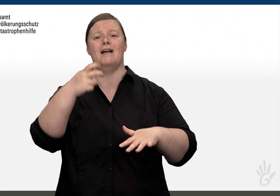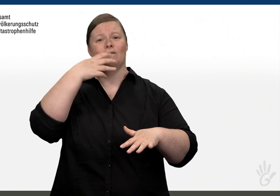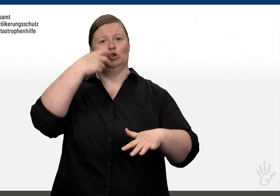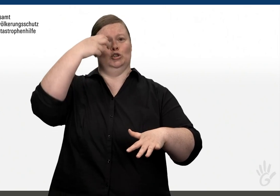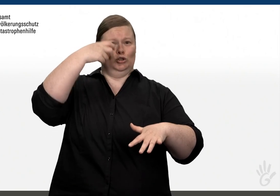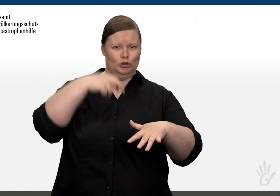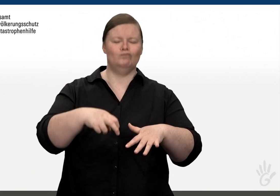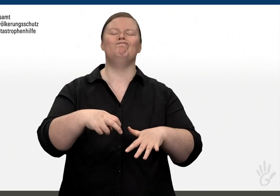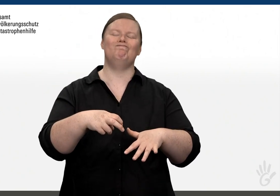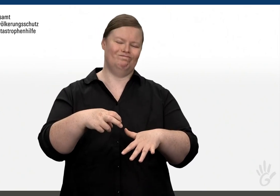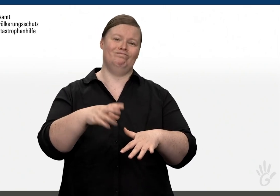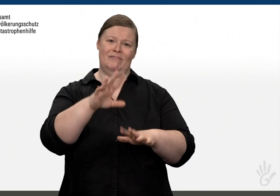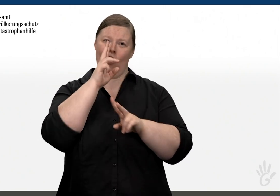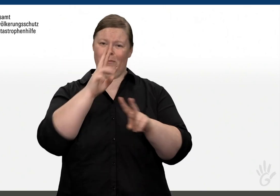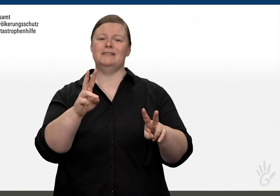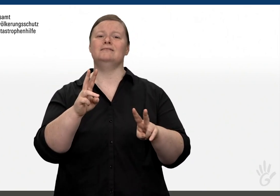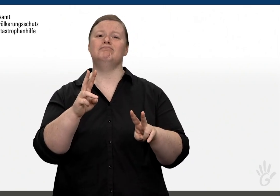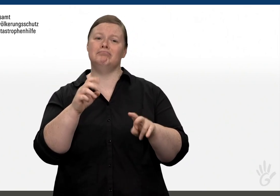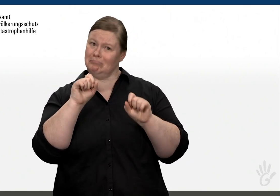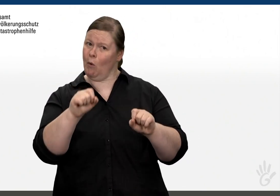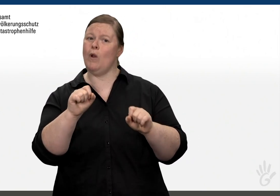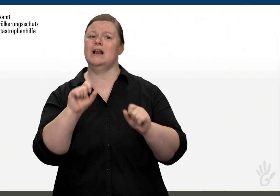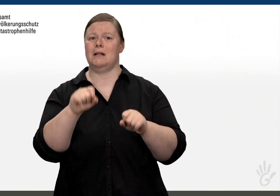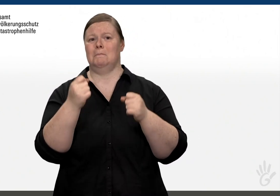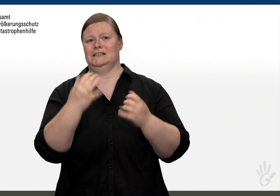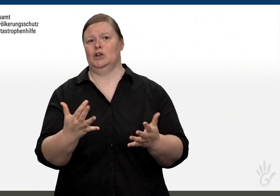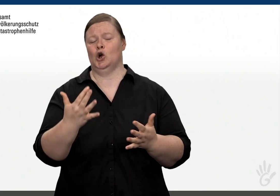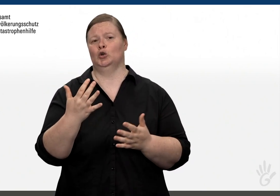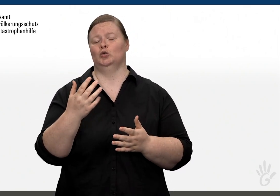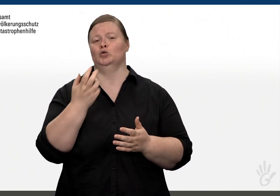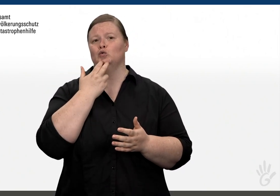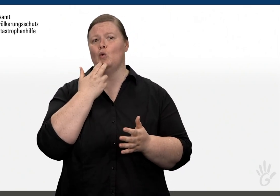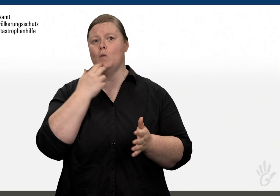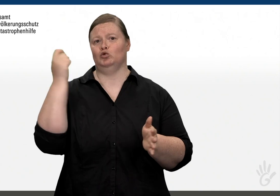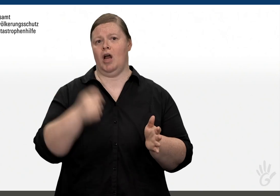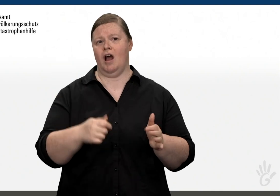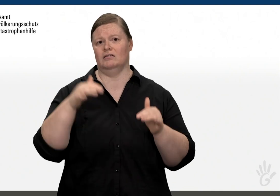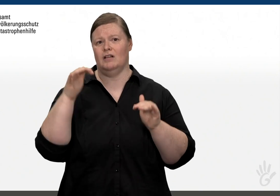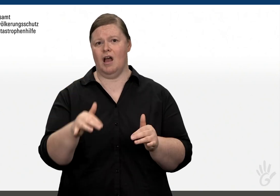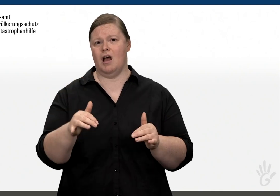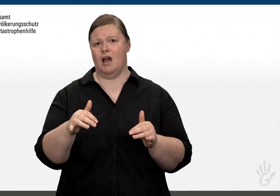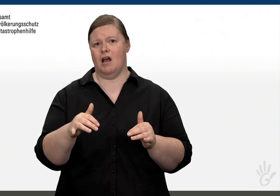es besteht die Gefahr eines Stromschlags,